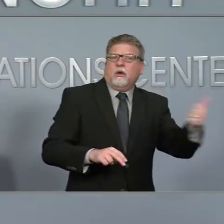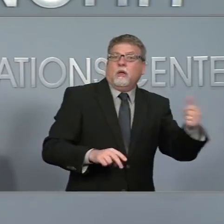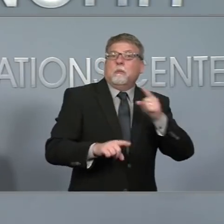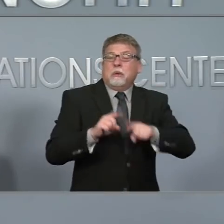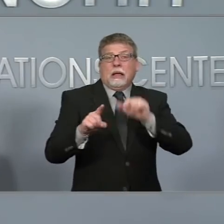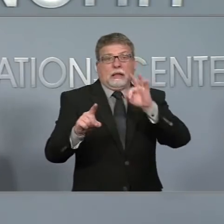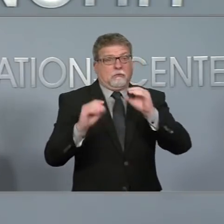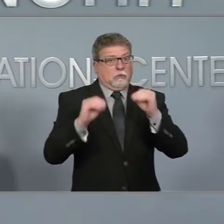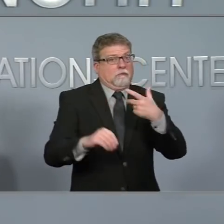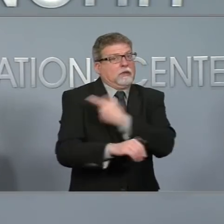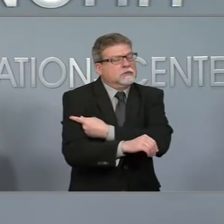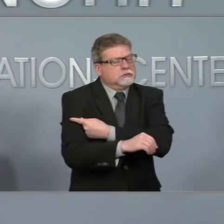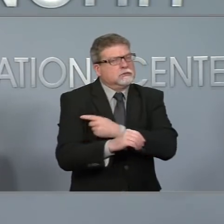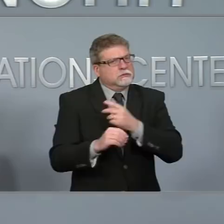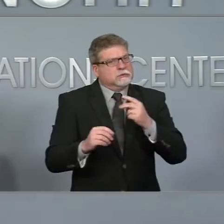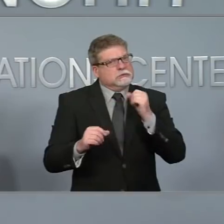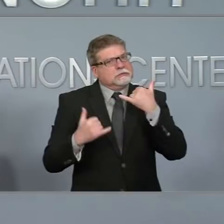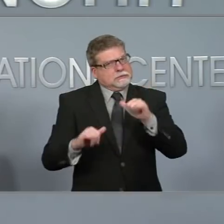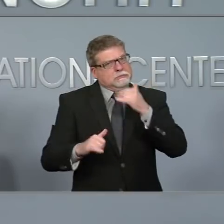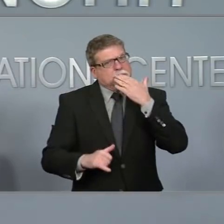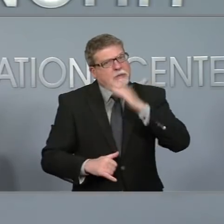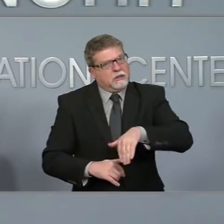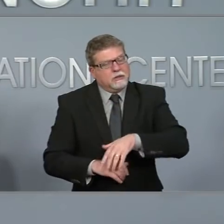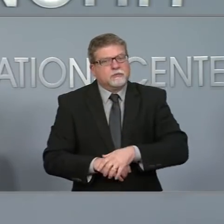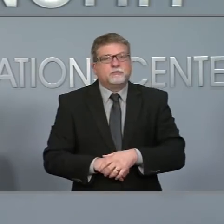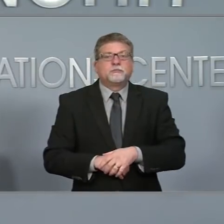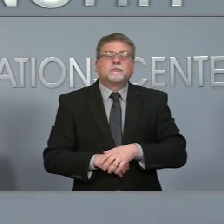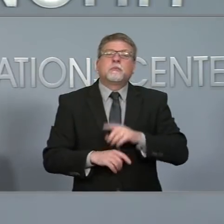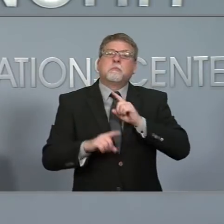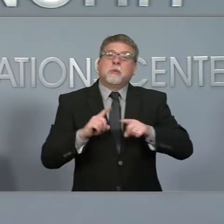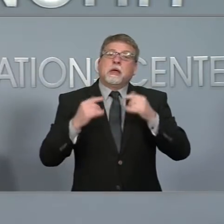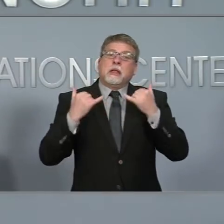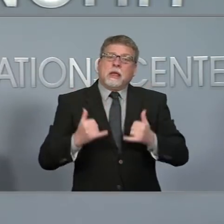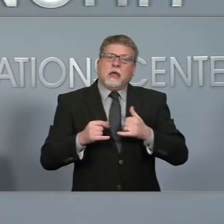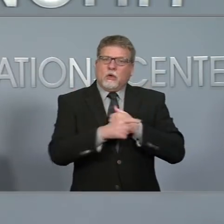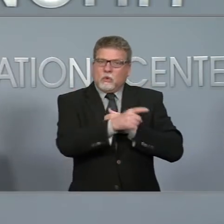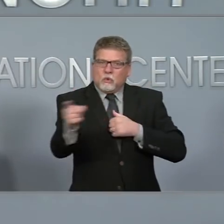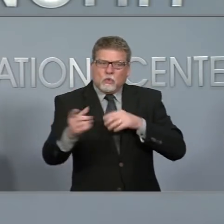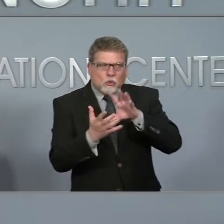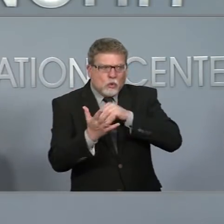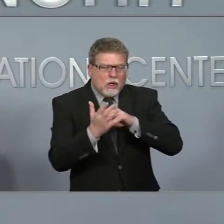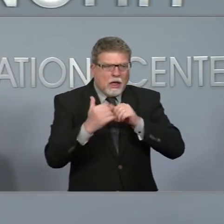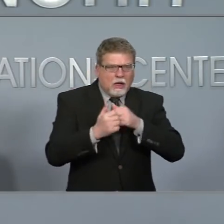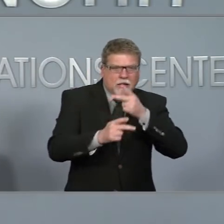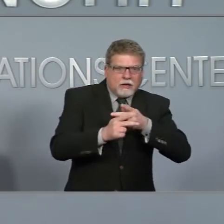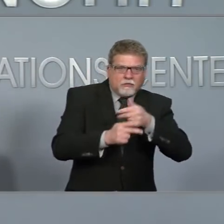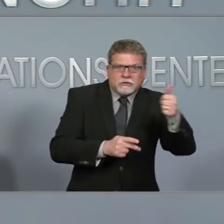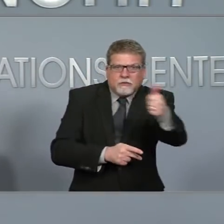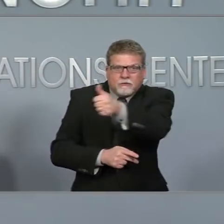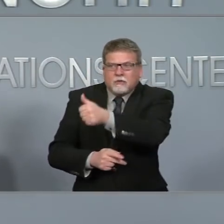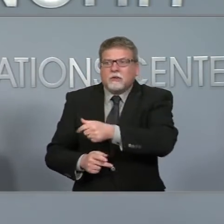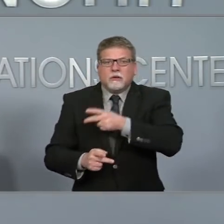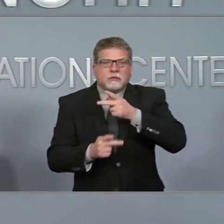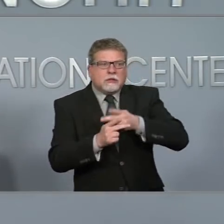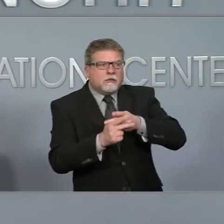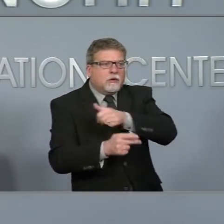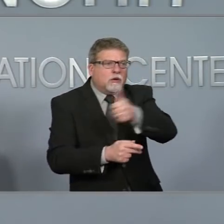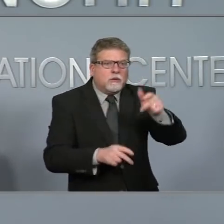Esta variante es más contagiosa pero en general produce una enfermedad menos severa, sobre todo si las personas están vacunadas y tienen